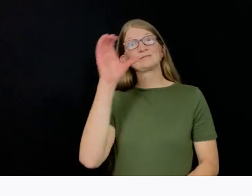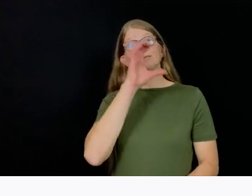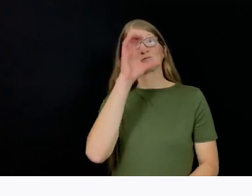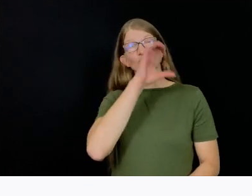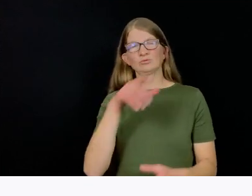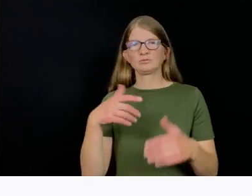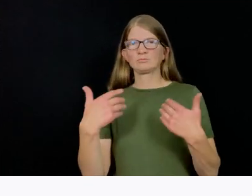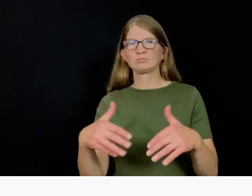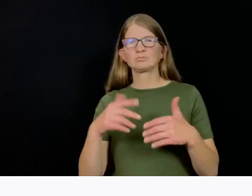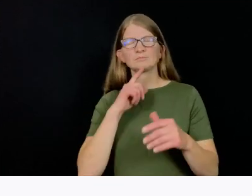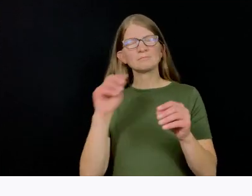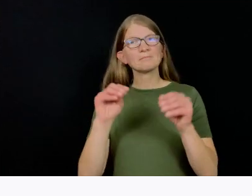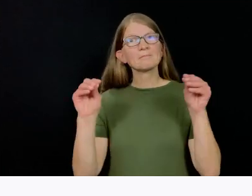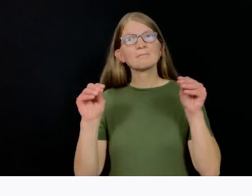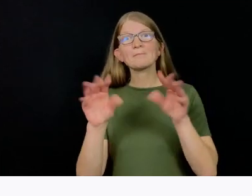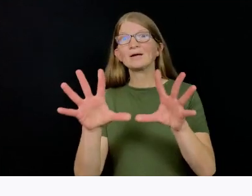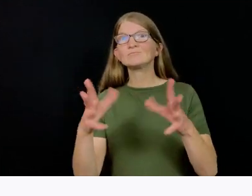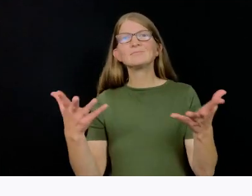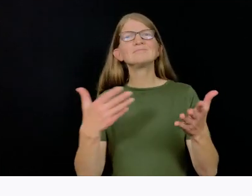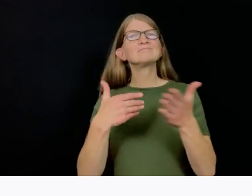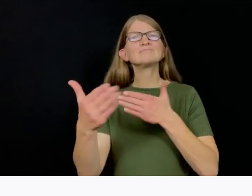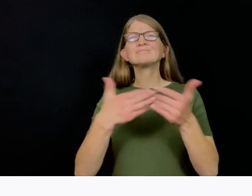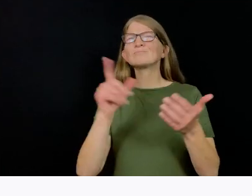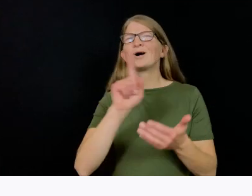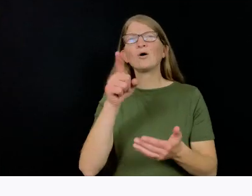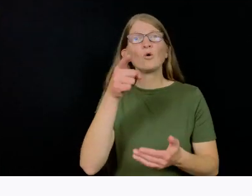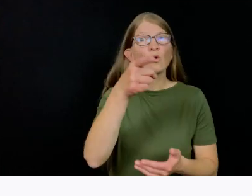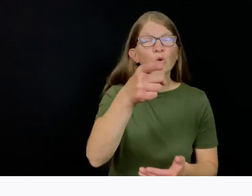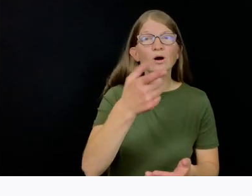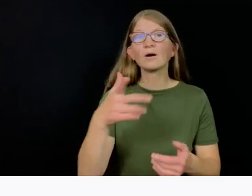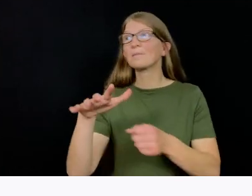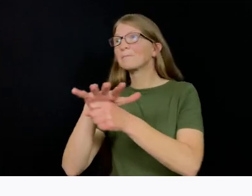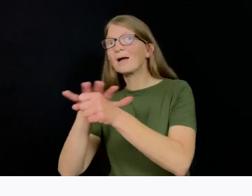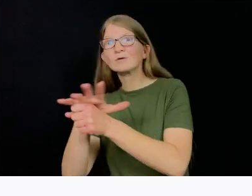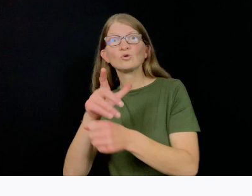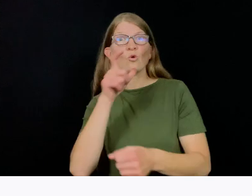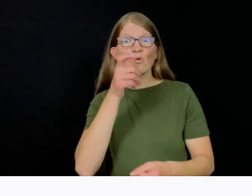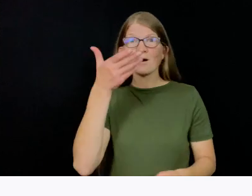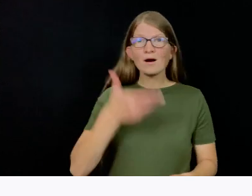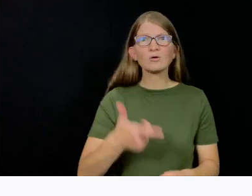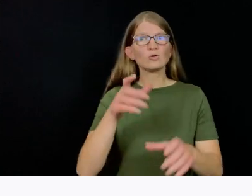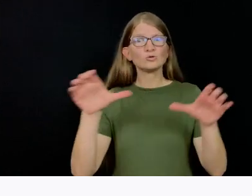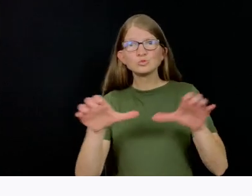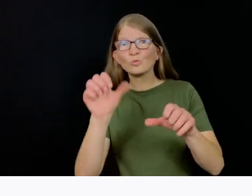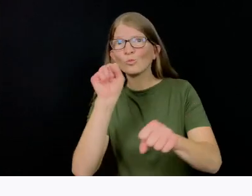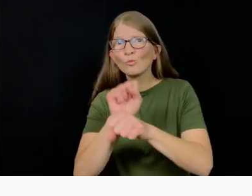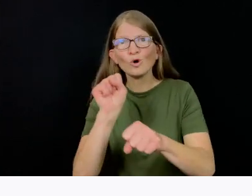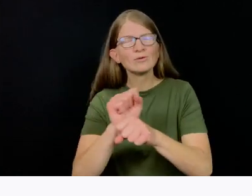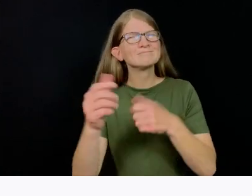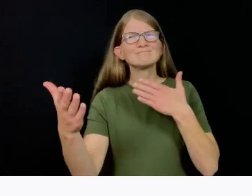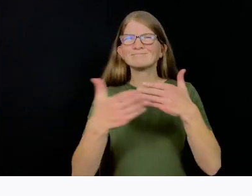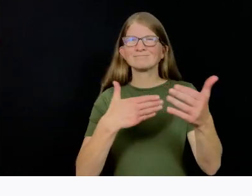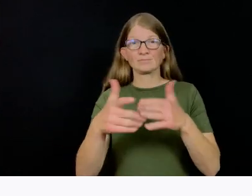أبارنا تشينابراجادا: يتمثّل سحر محرك البحث بالنسبة لي... في أنه بغضّ النظر عن المكان الذي تتواجدون فيه ومن تكونون وماذا تفعلون